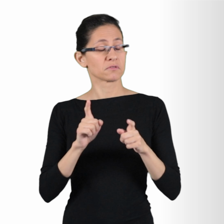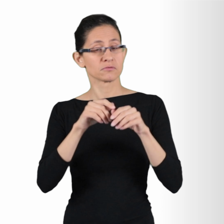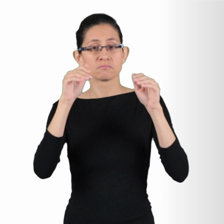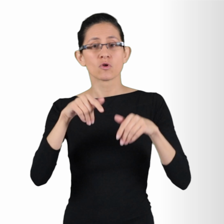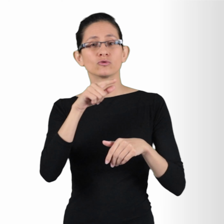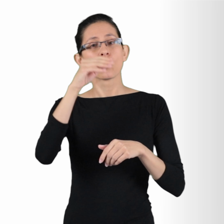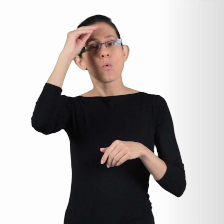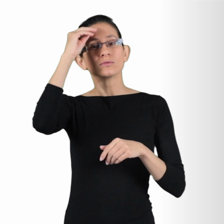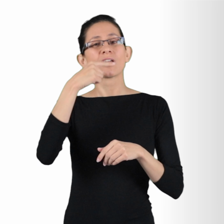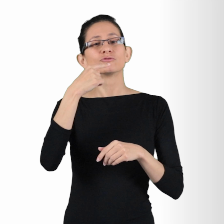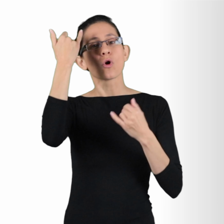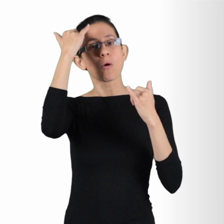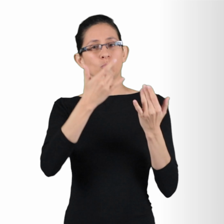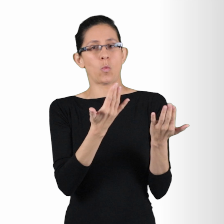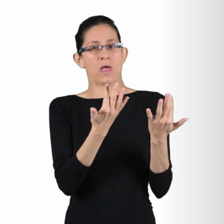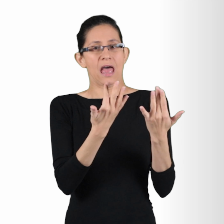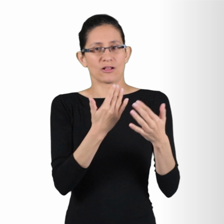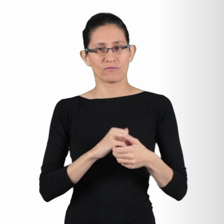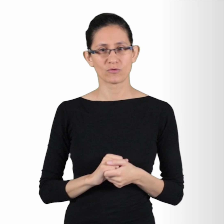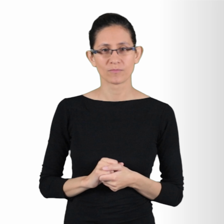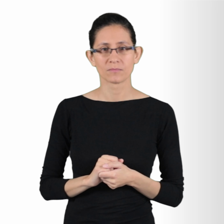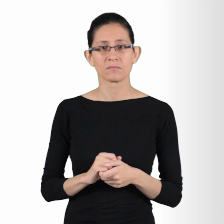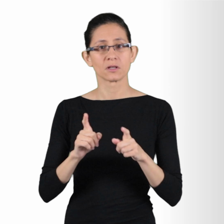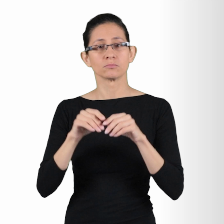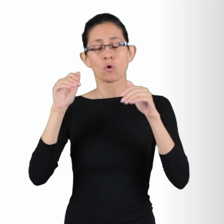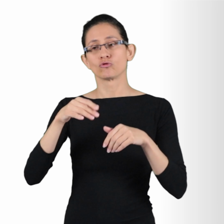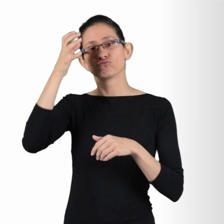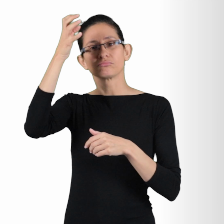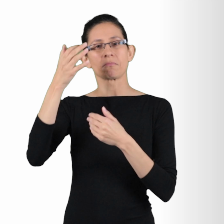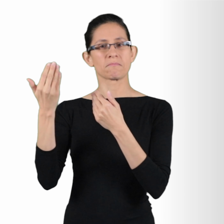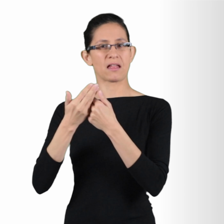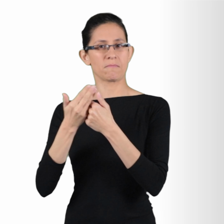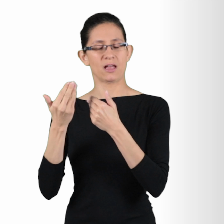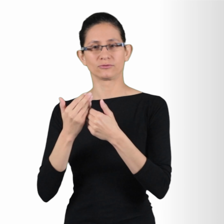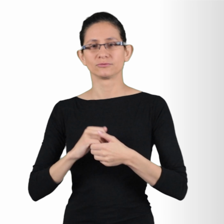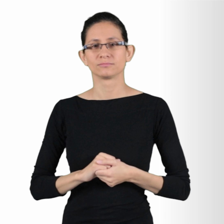mieć łatwość w nauce języków lub mieć zdolności matematyczne.